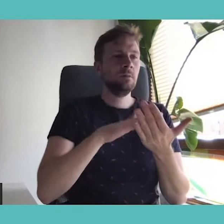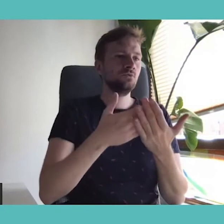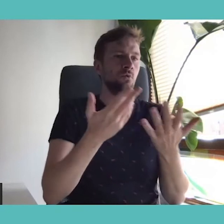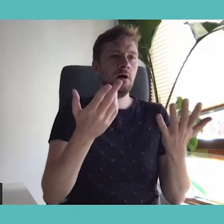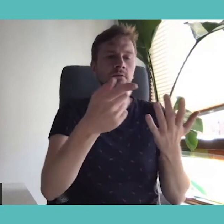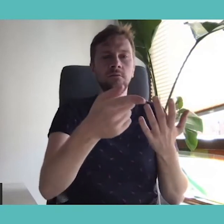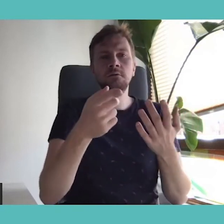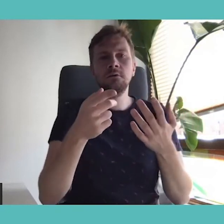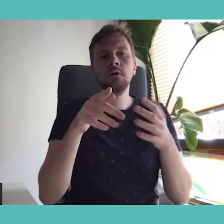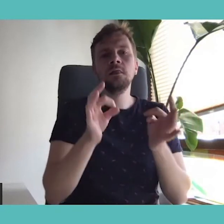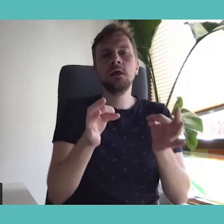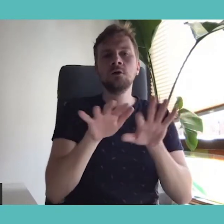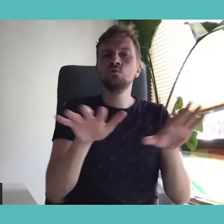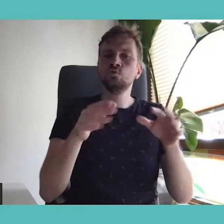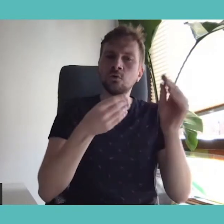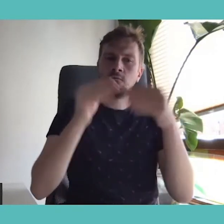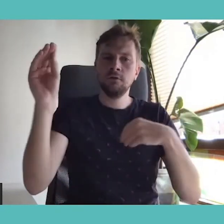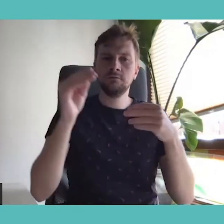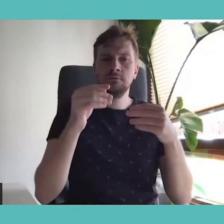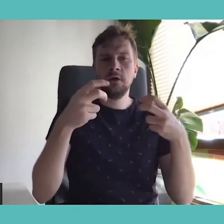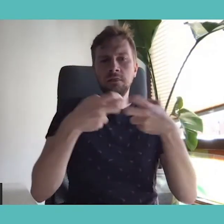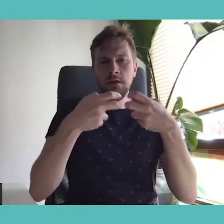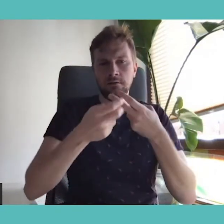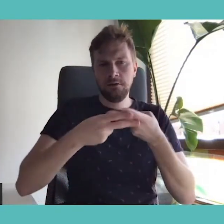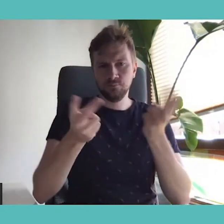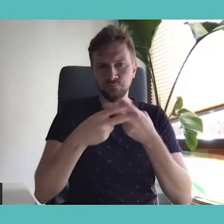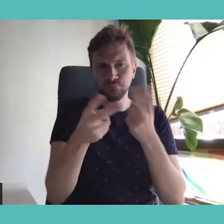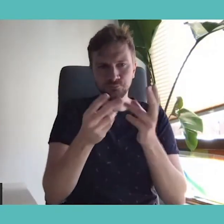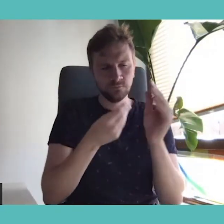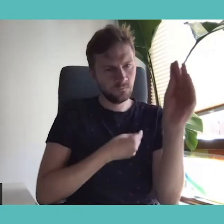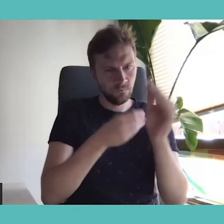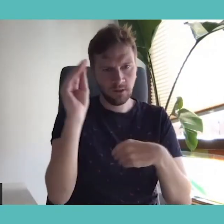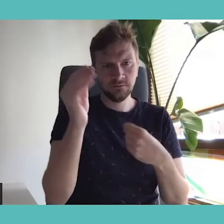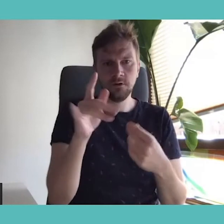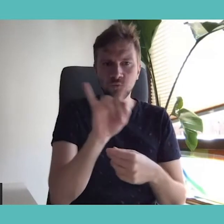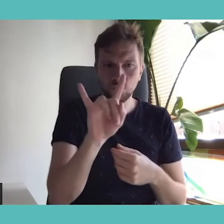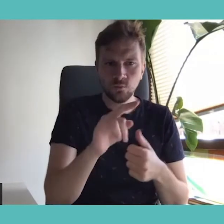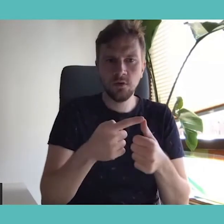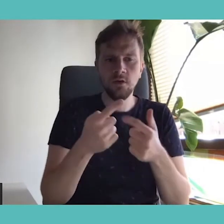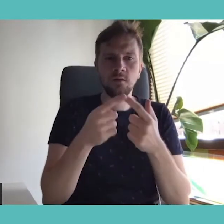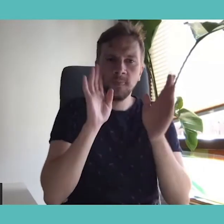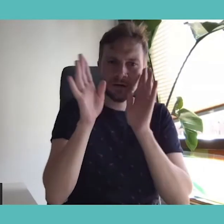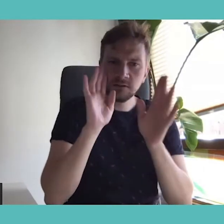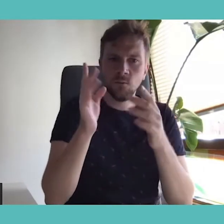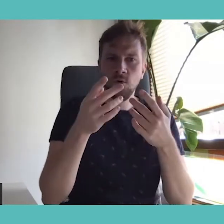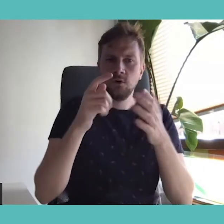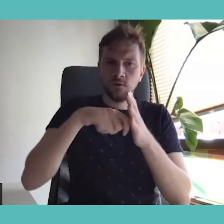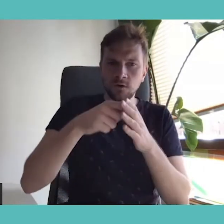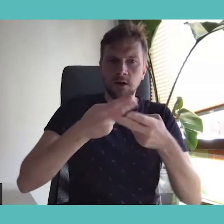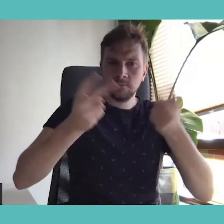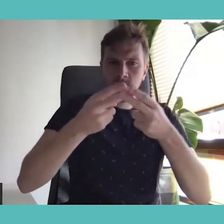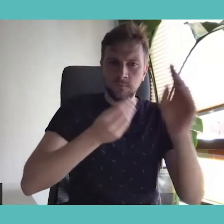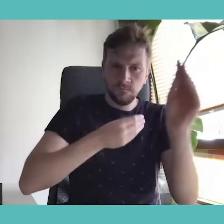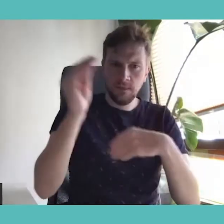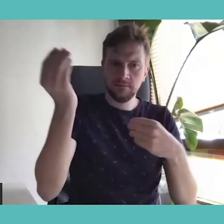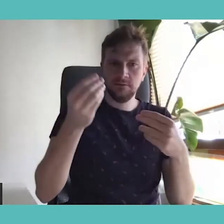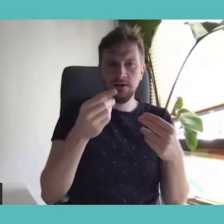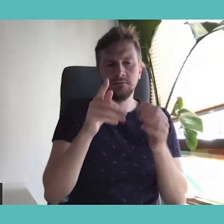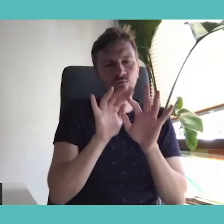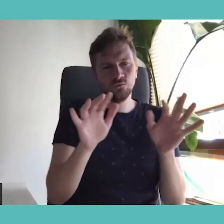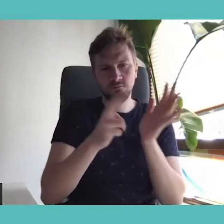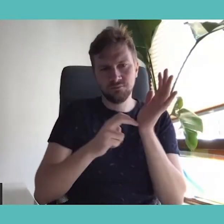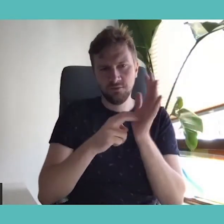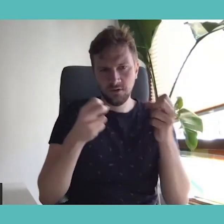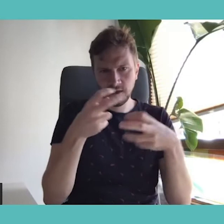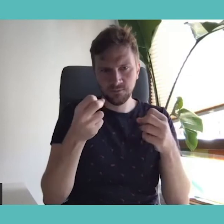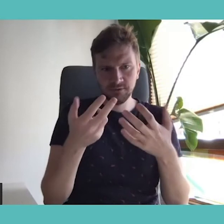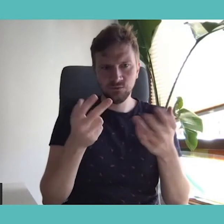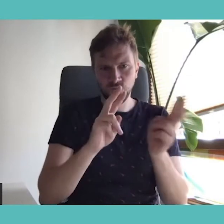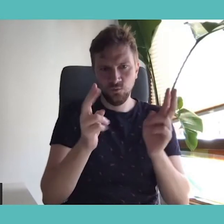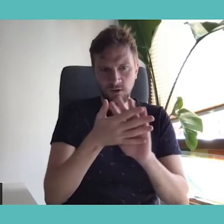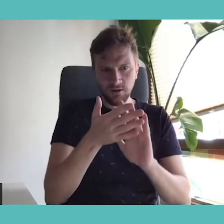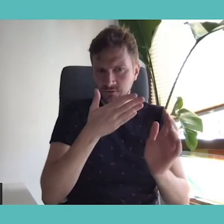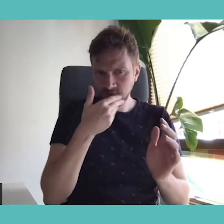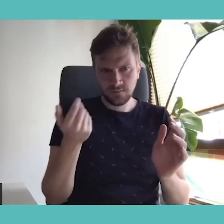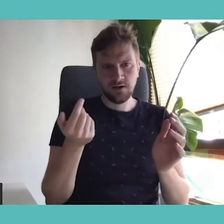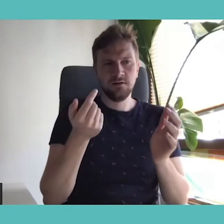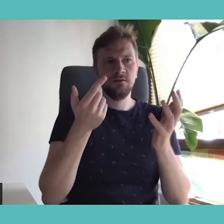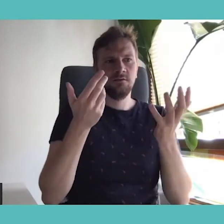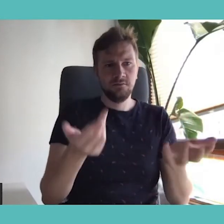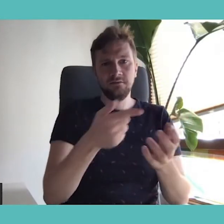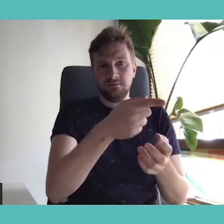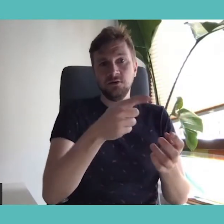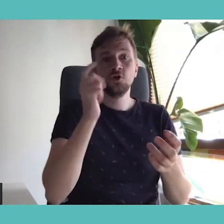Podobnie w internecie, coraz więcej filmów jest udostępnianych na Facebooku, YouTubie, często brakuje tam napisów, nie ma tłumaczenia.